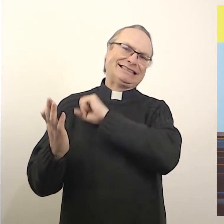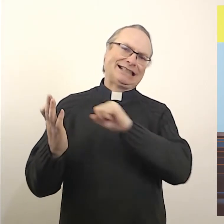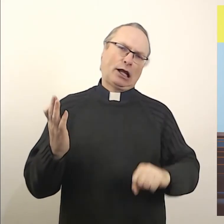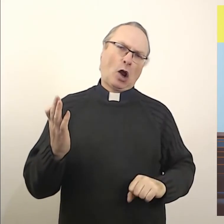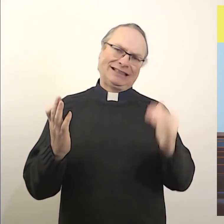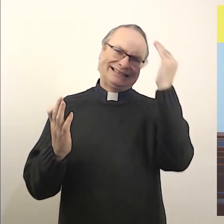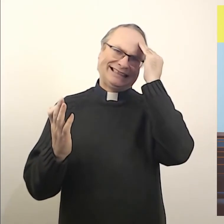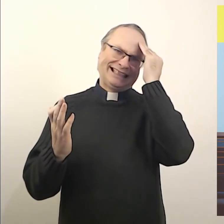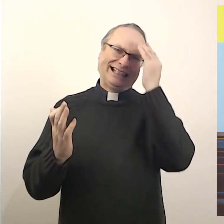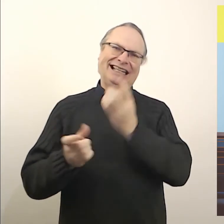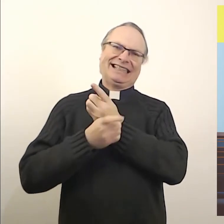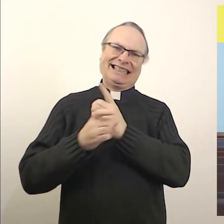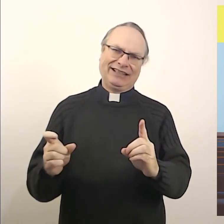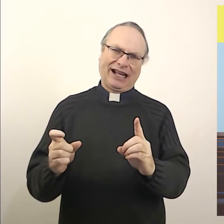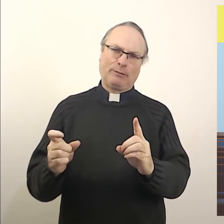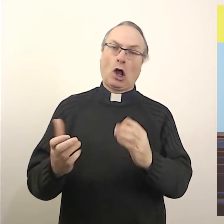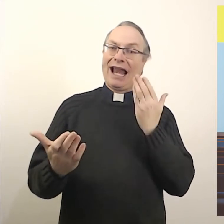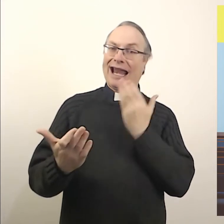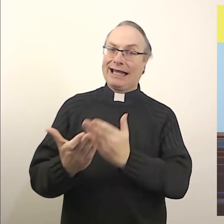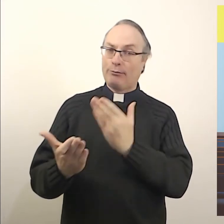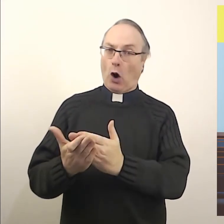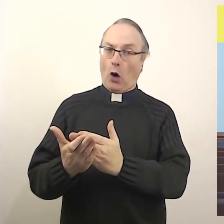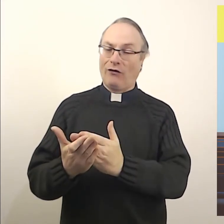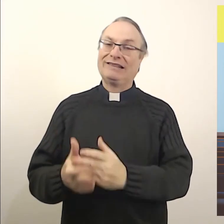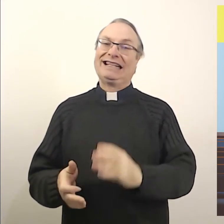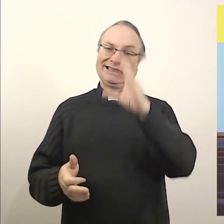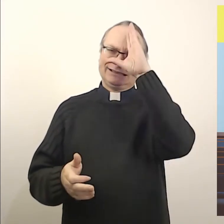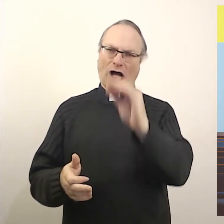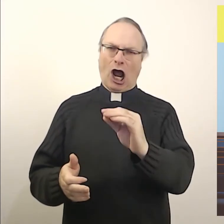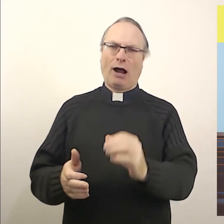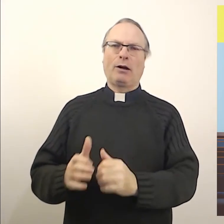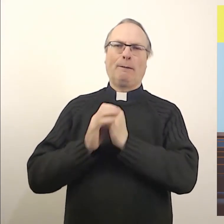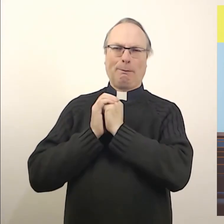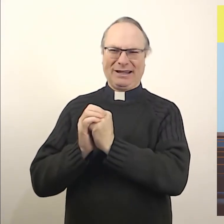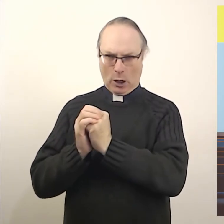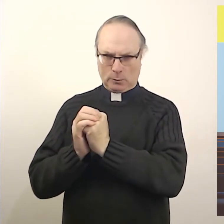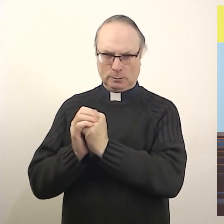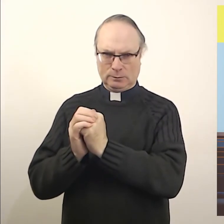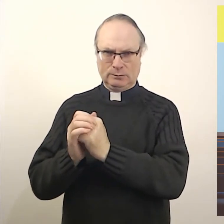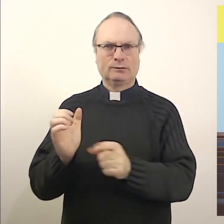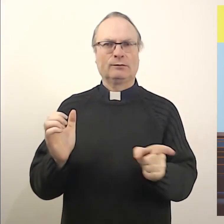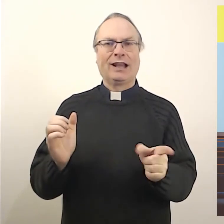le Seigneur sait délivrer de l'épreuve les hommes pieux